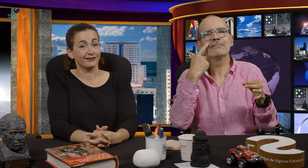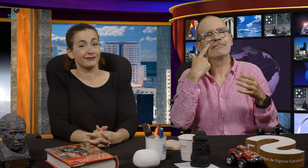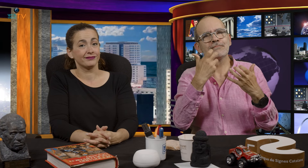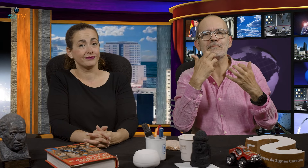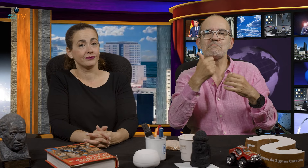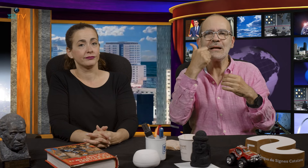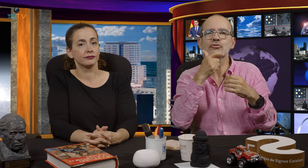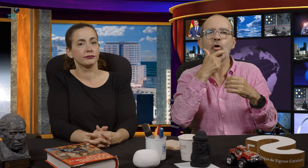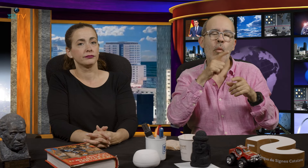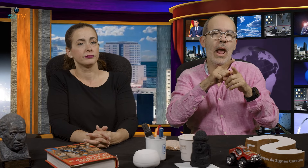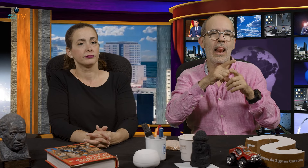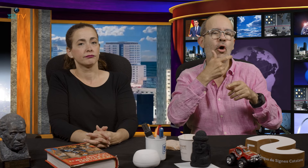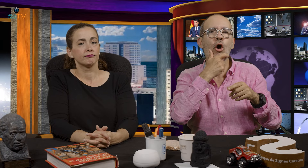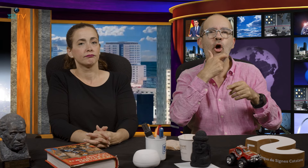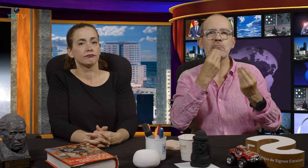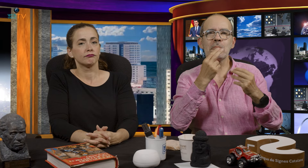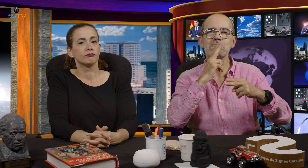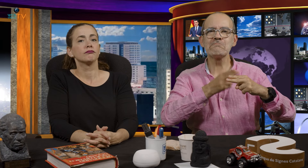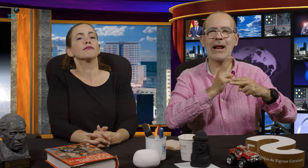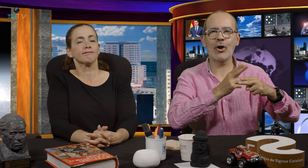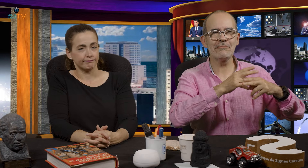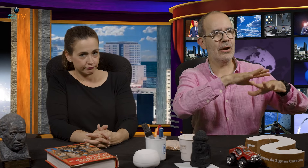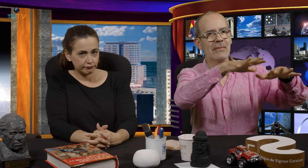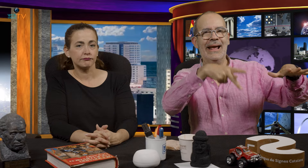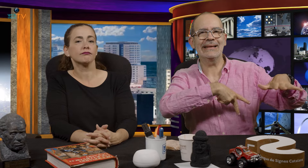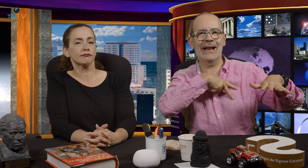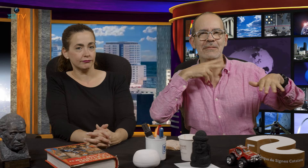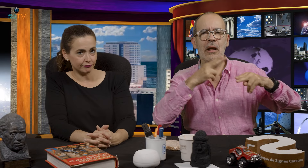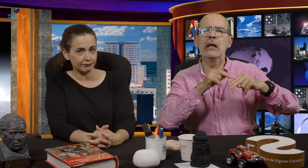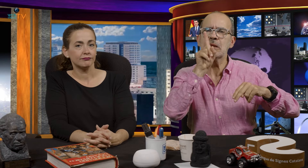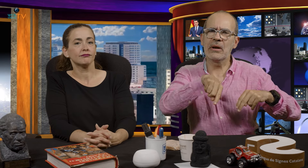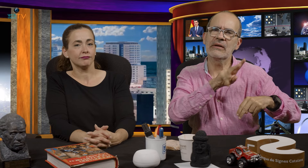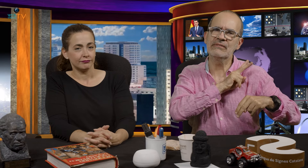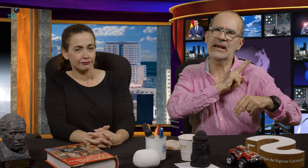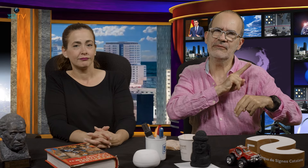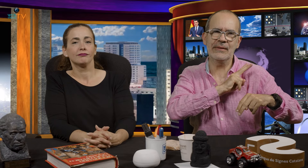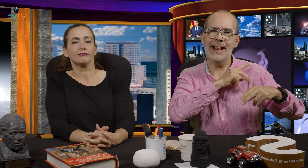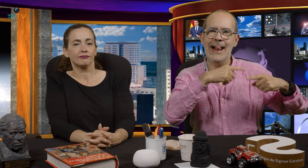En las islas Canarias predomina más el color marrón y también el verde,